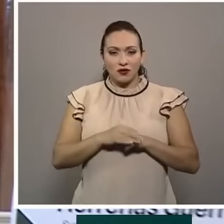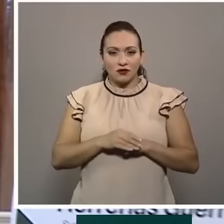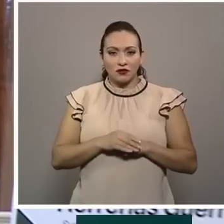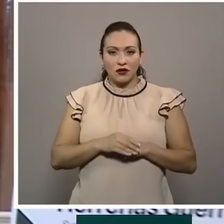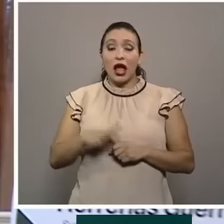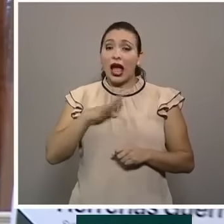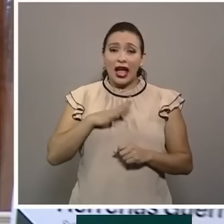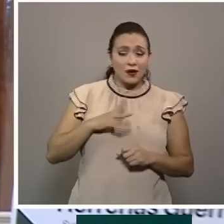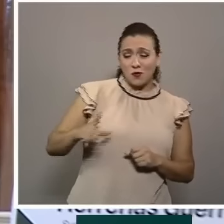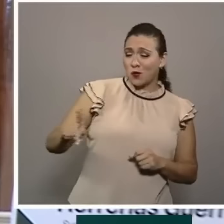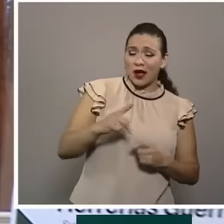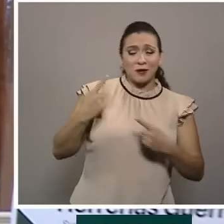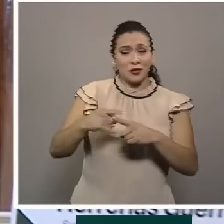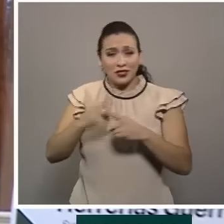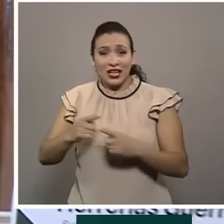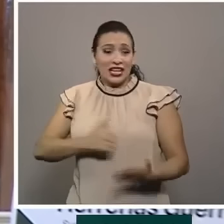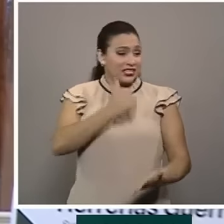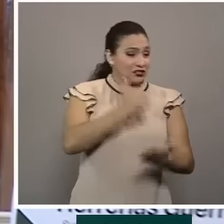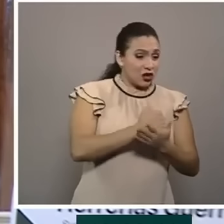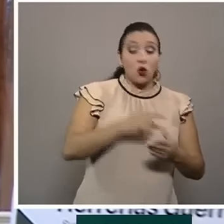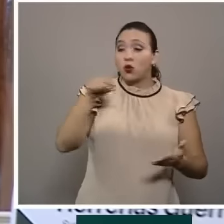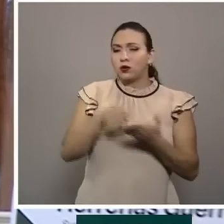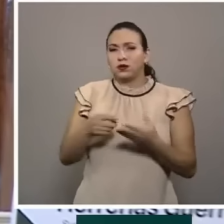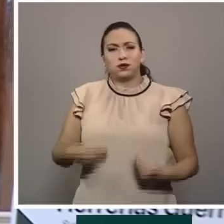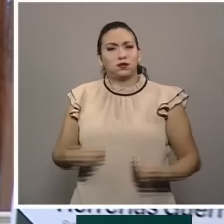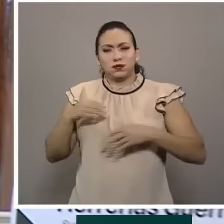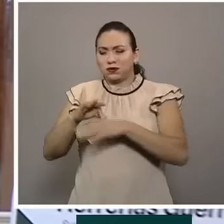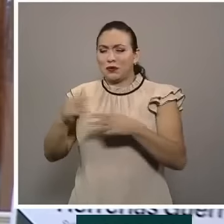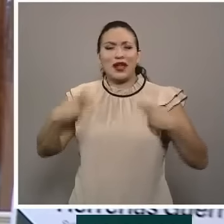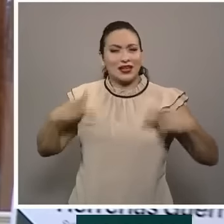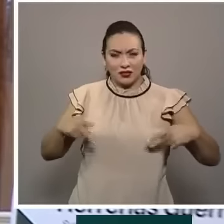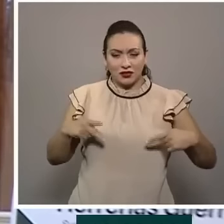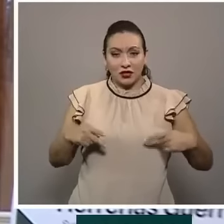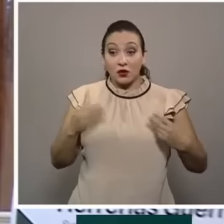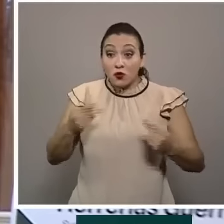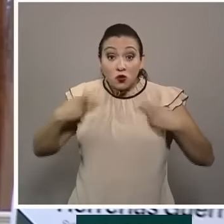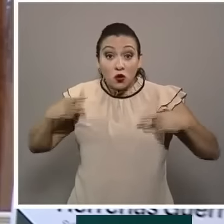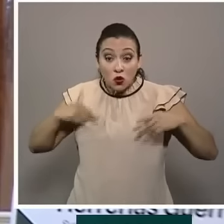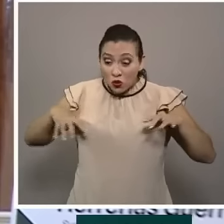como en otros grandes territorios en los que una gran parte de la población conserva los sistemas